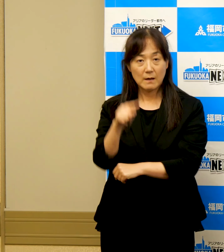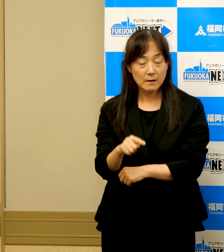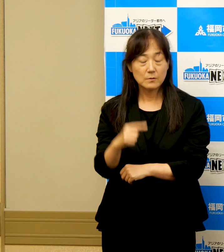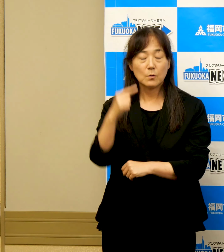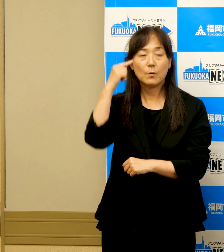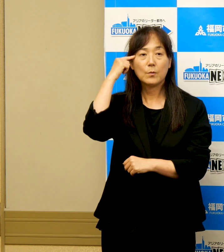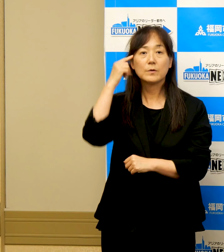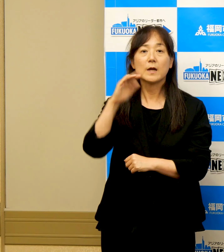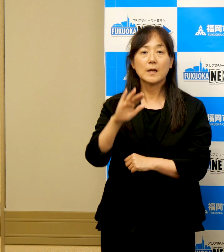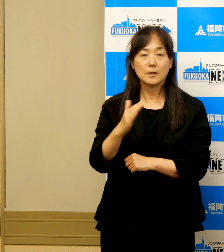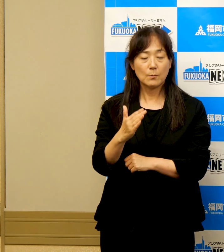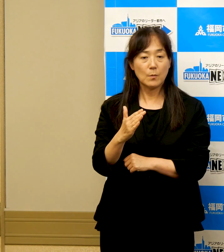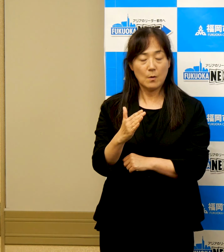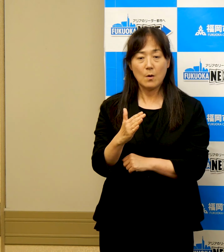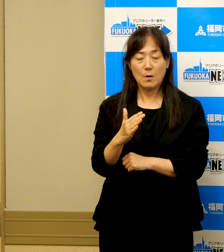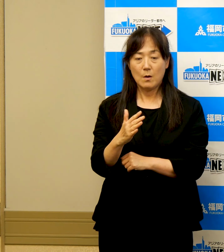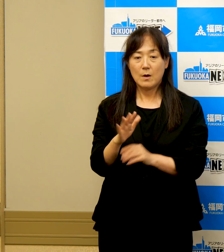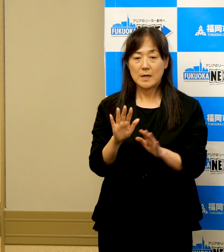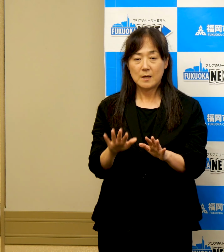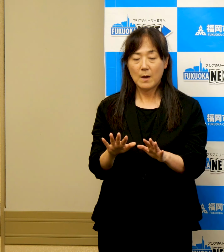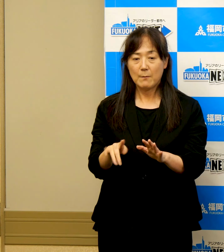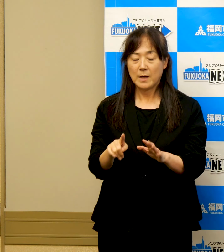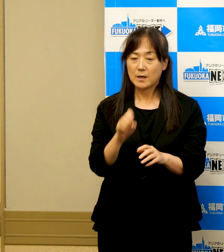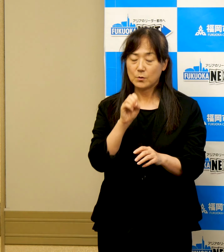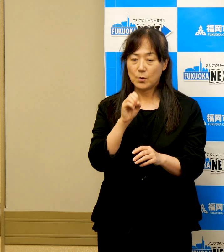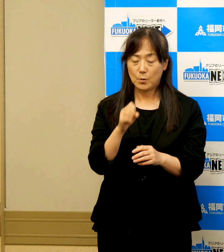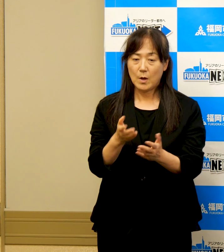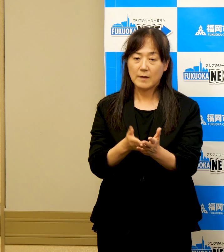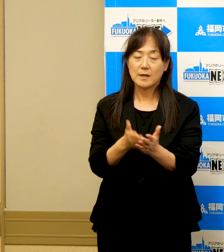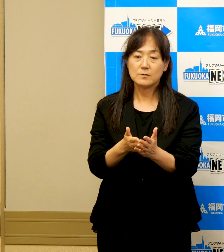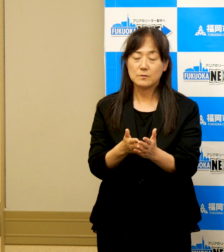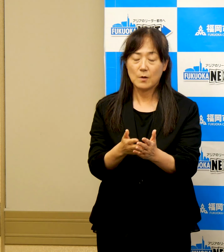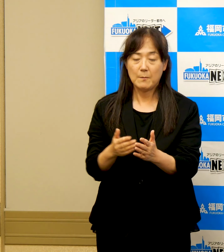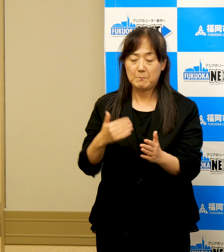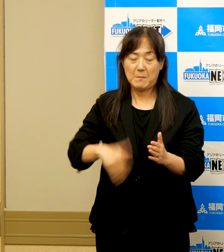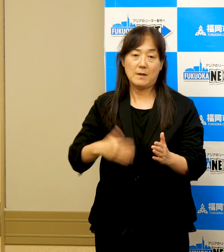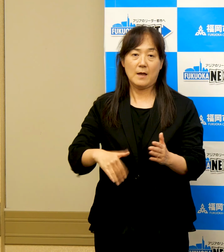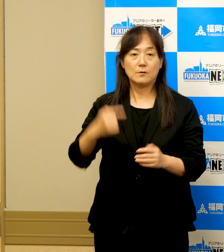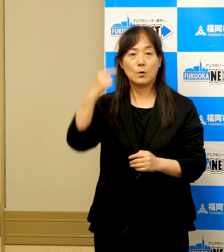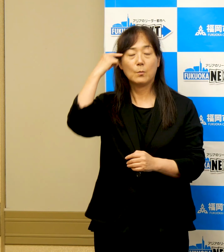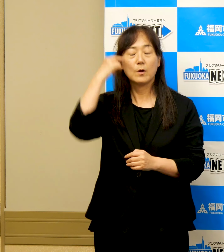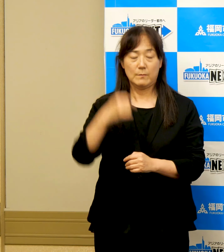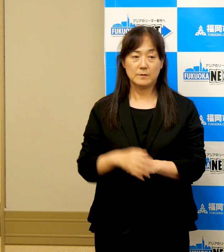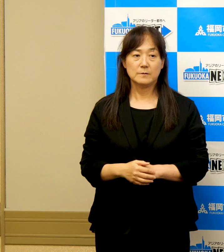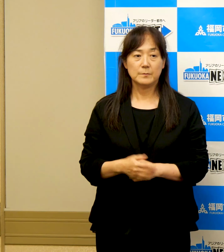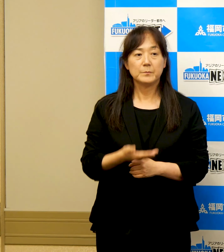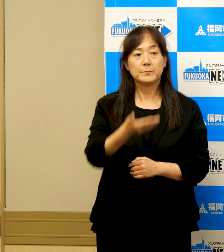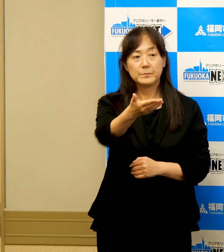まだそこの段階をちょっと 言い出す段階ではないかなと思います (記者)ありがとうございます (市長)はい どうぞ